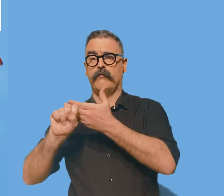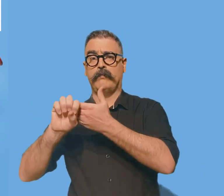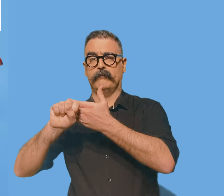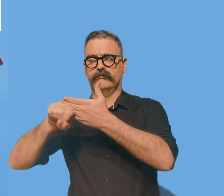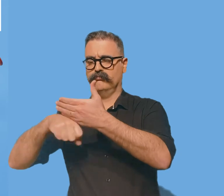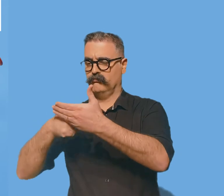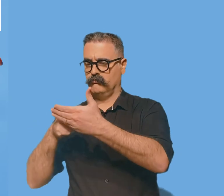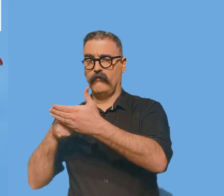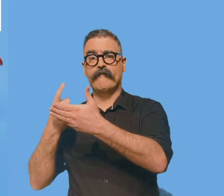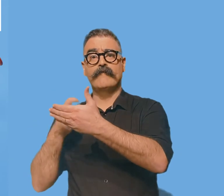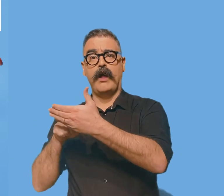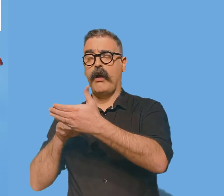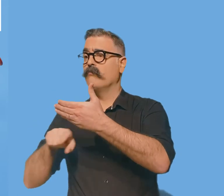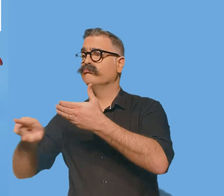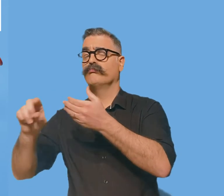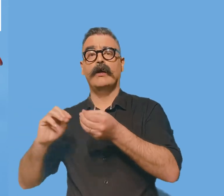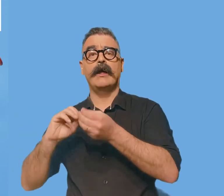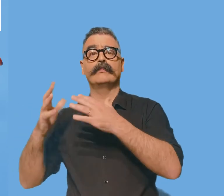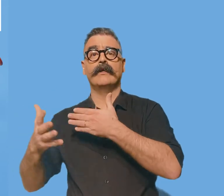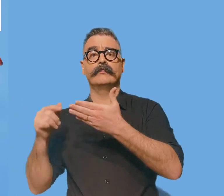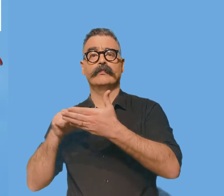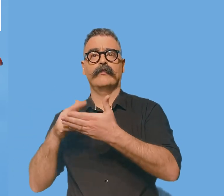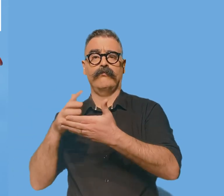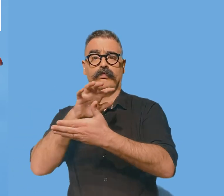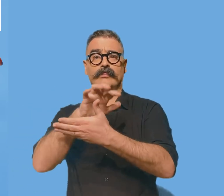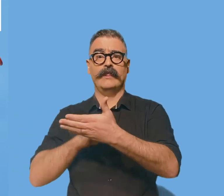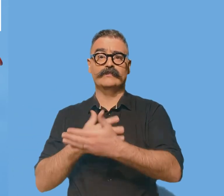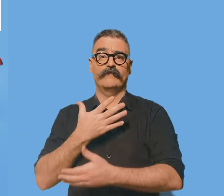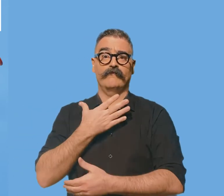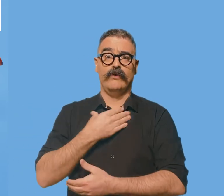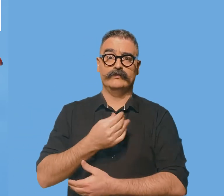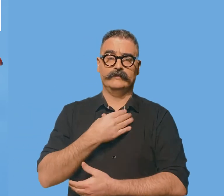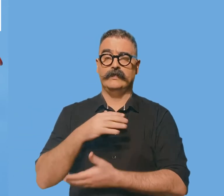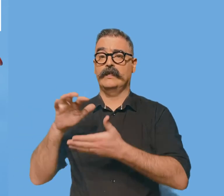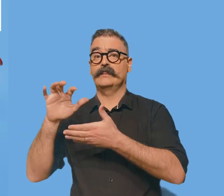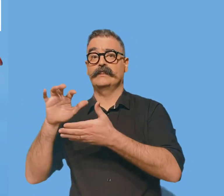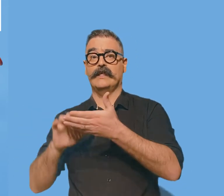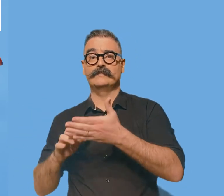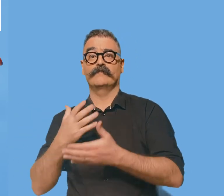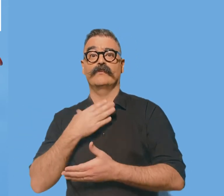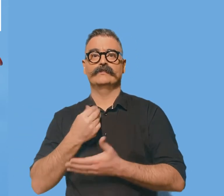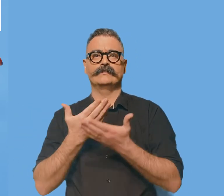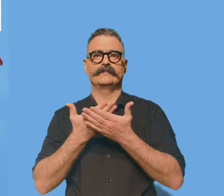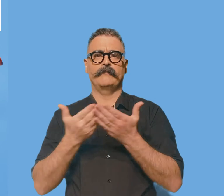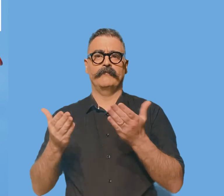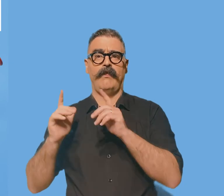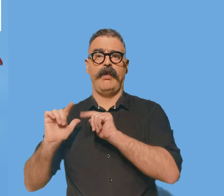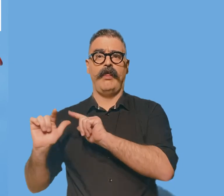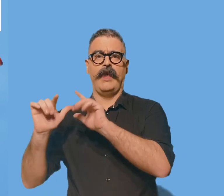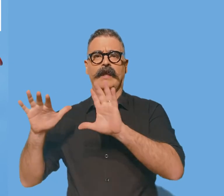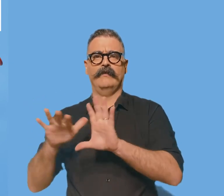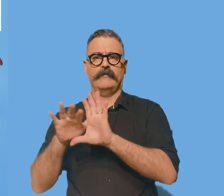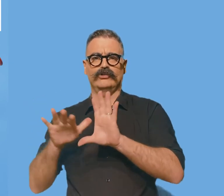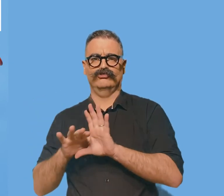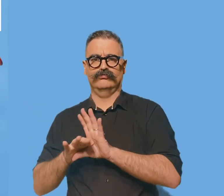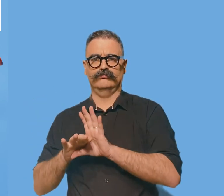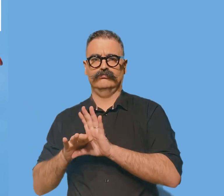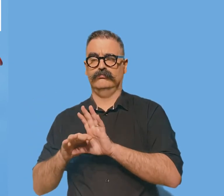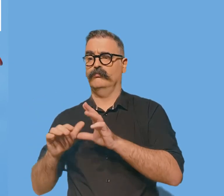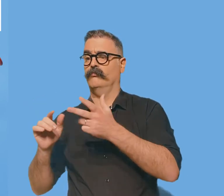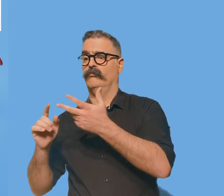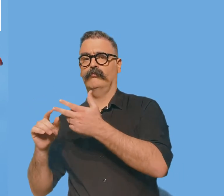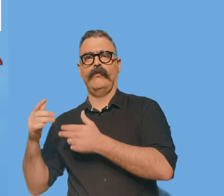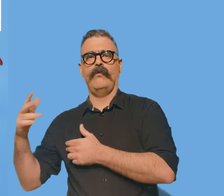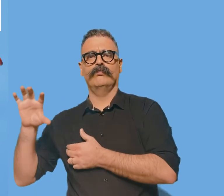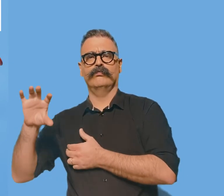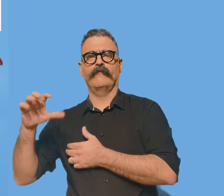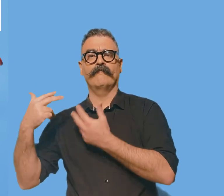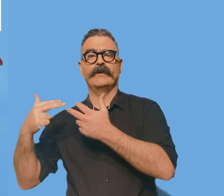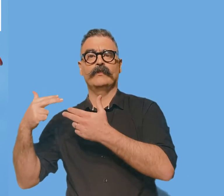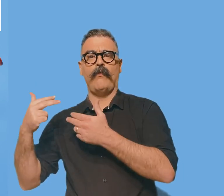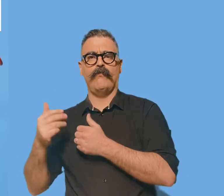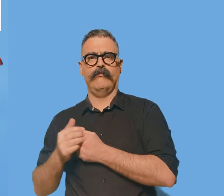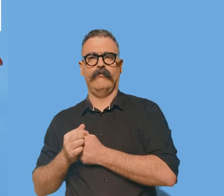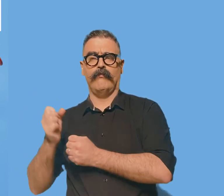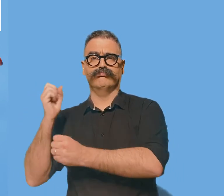Par ailleurs, un QR-code peut être scanné pour lire sur smartphone du contenu en ligne : transcriptions, textes en Français simplifié avec images, et vidéos en LSF.